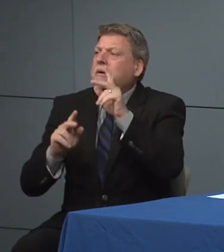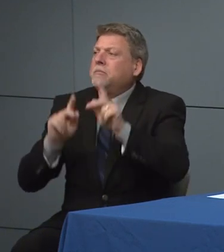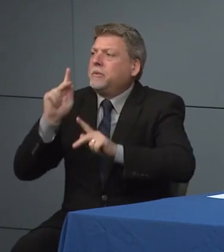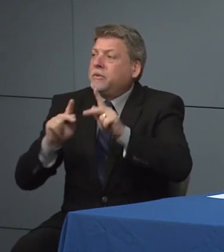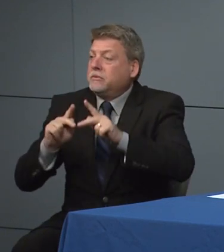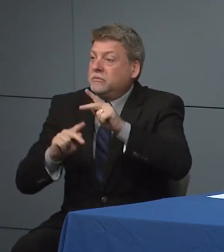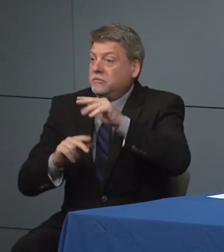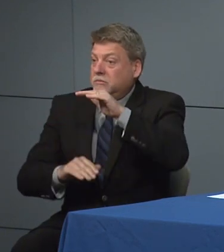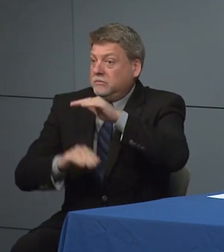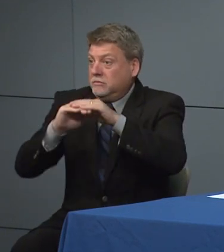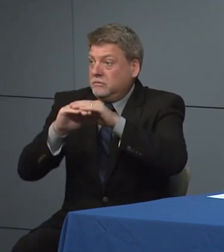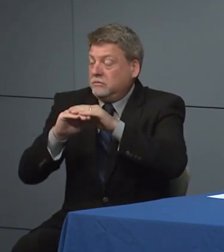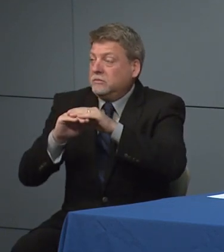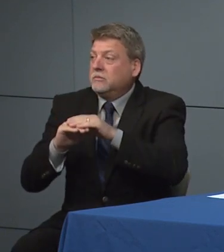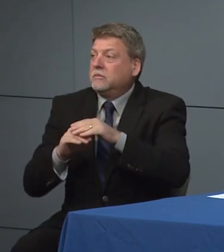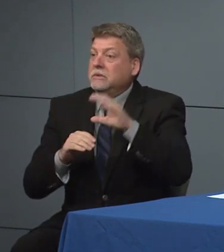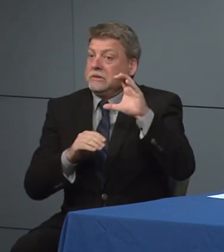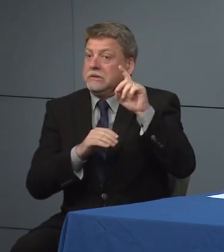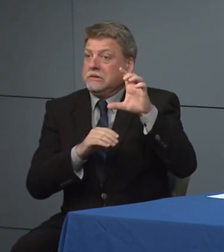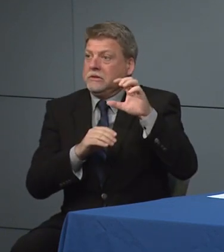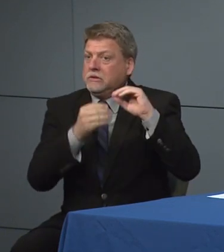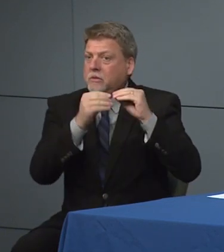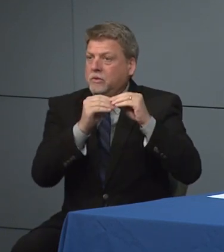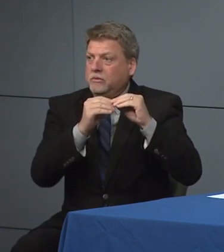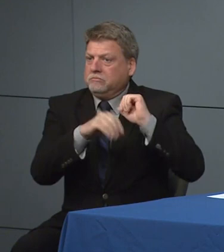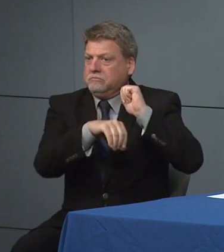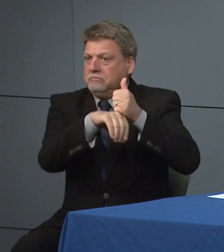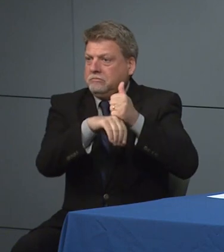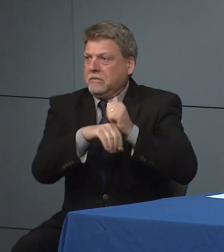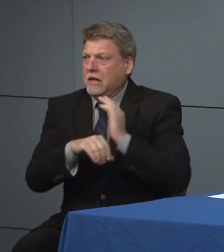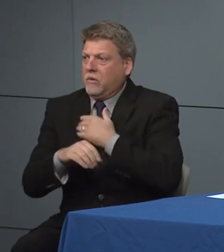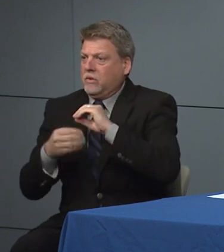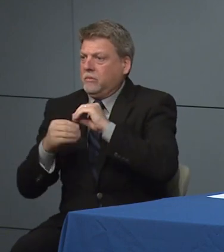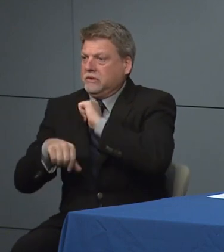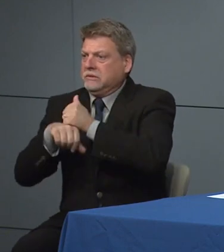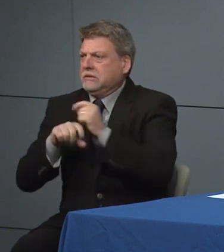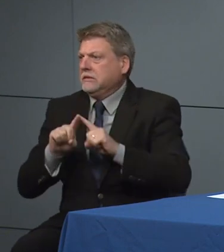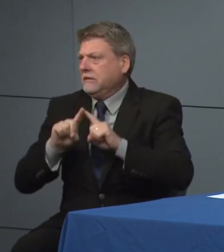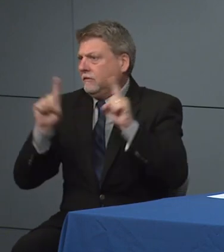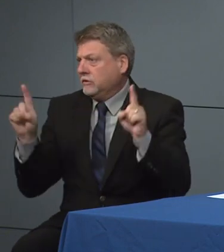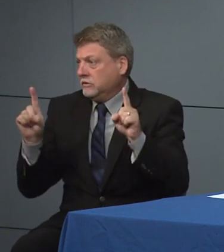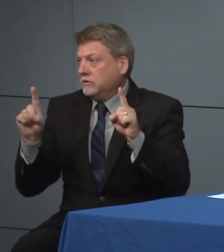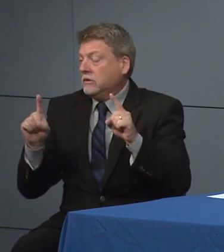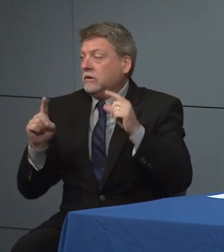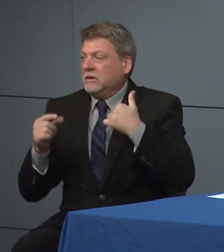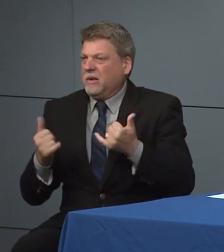Ahora hemos actualizado nuestras recomendaciones para ser consistentes con la serie cien y recomendamos que no es a